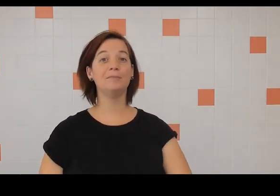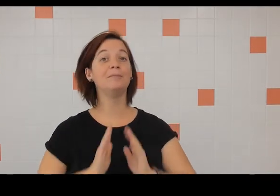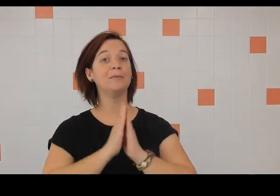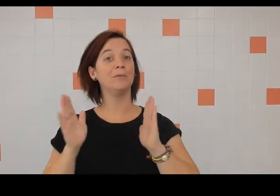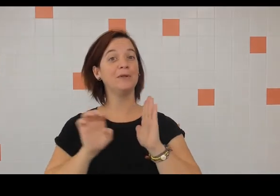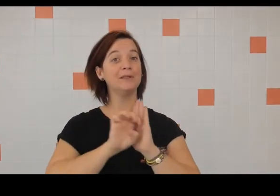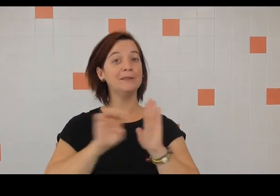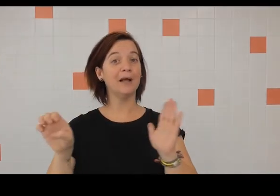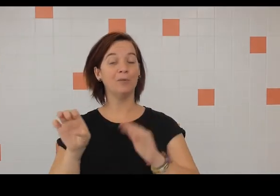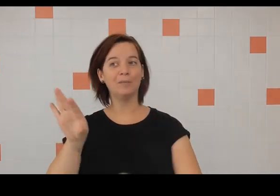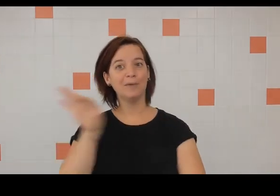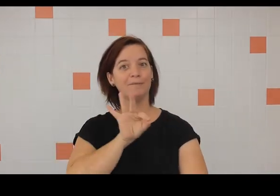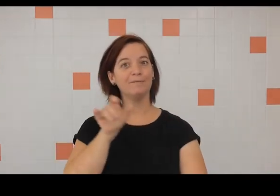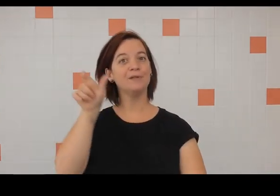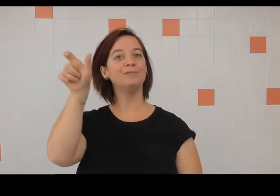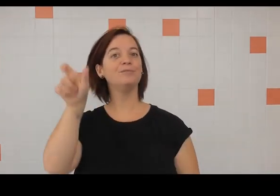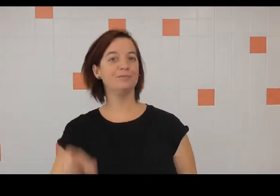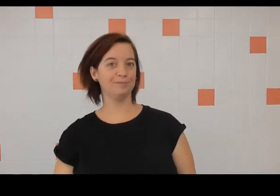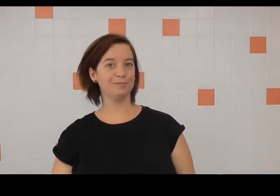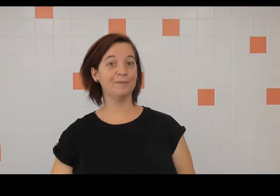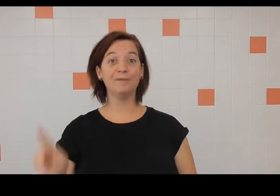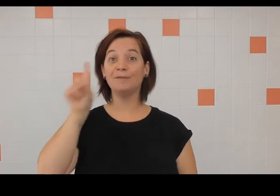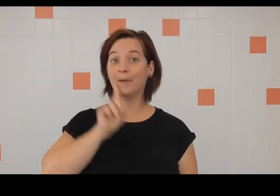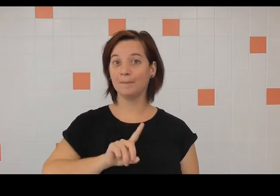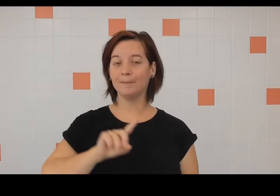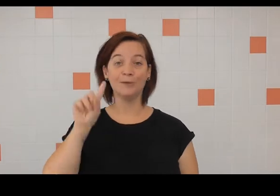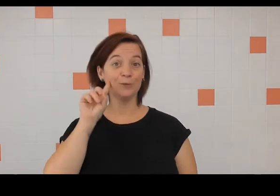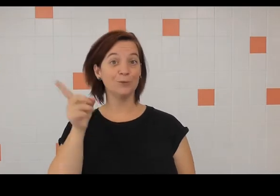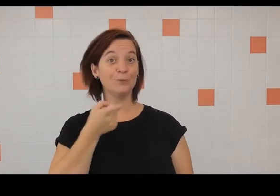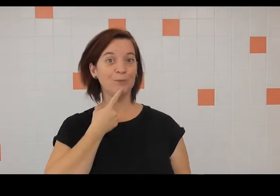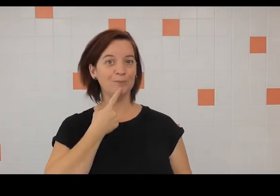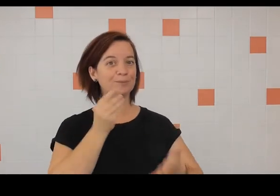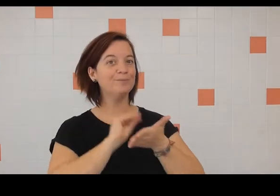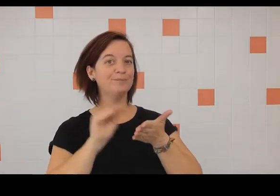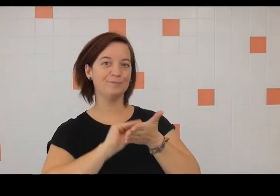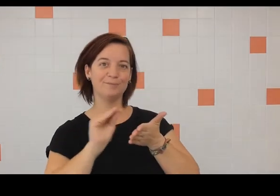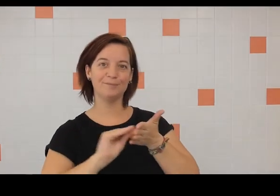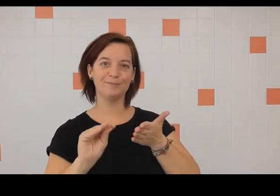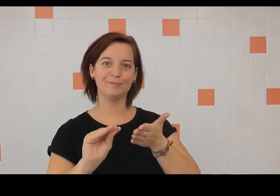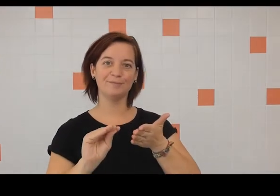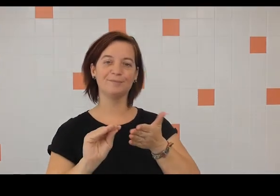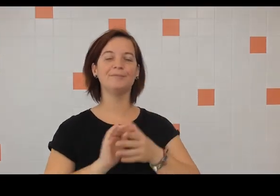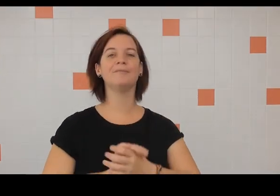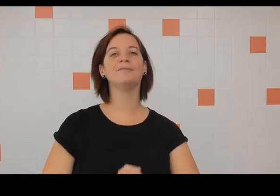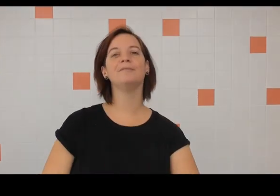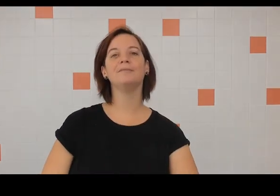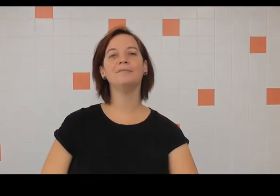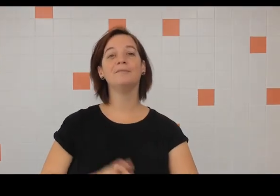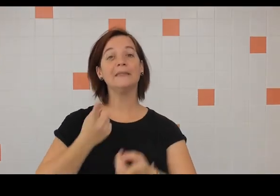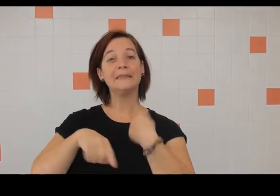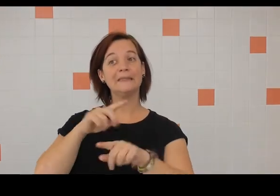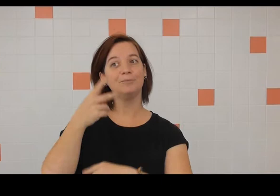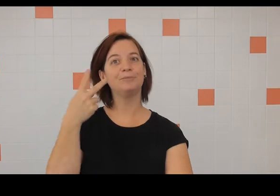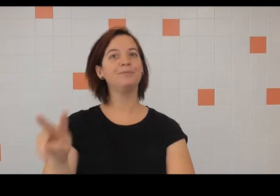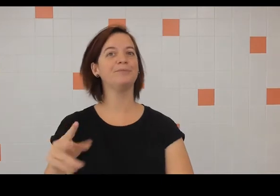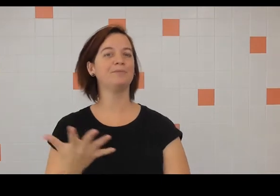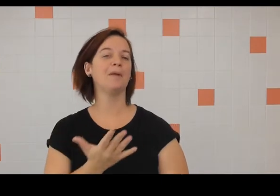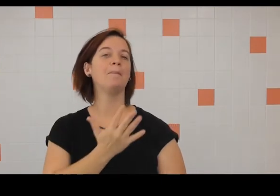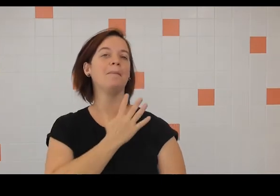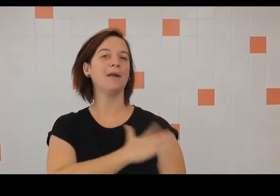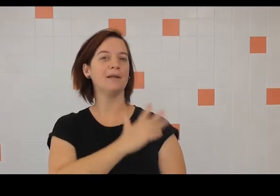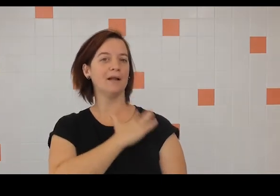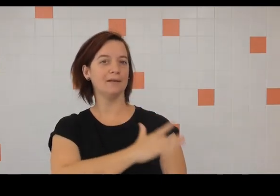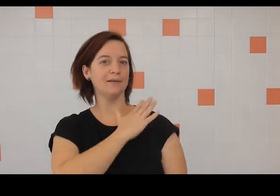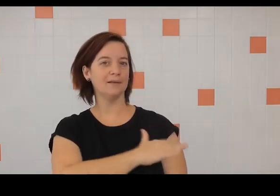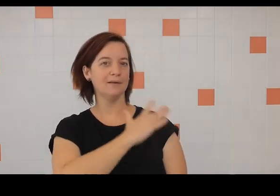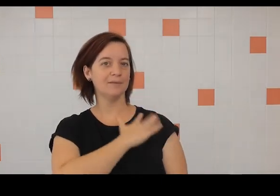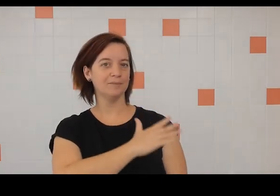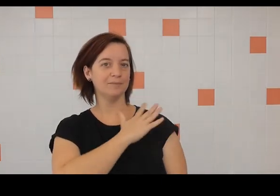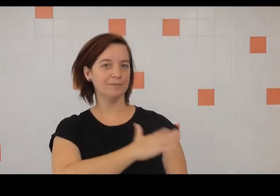la bibliothèque Saint-Eloi invite l'autrice sourde Marianne Kurz.